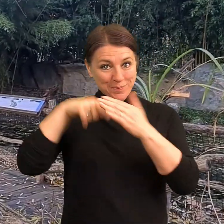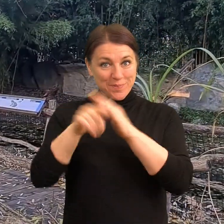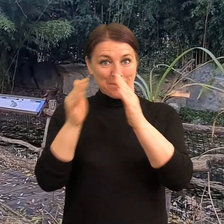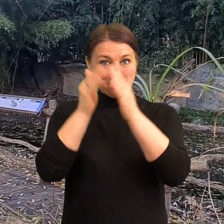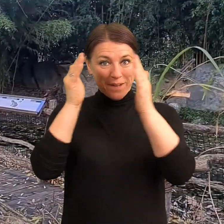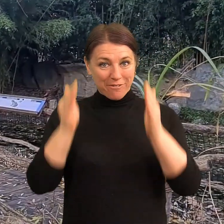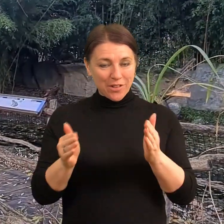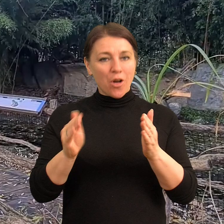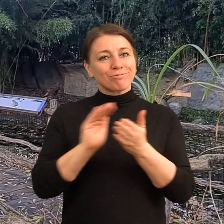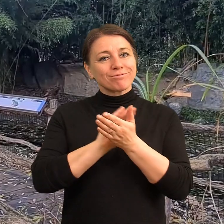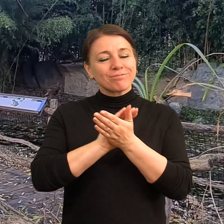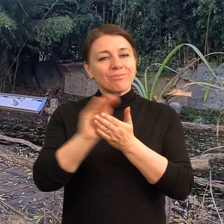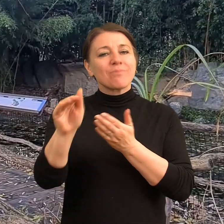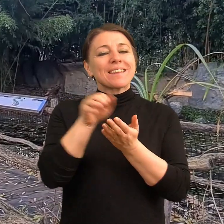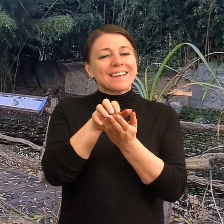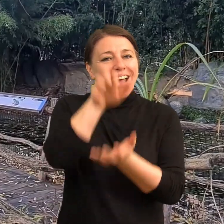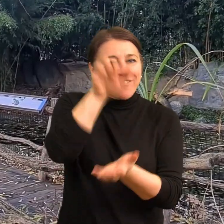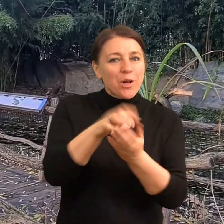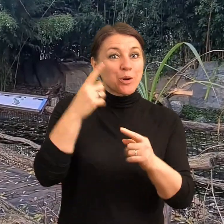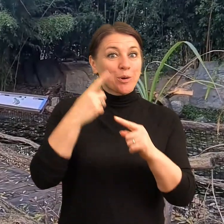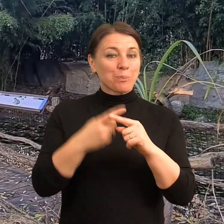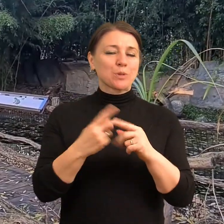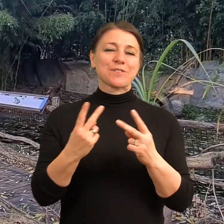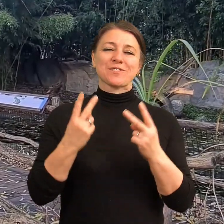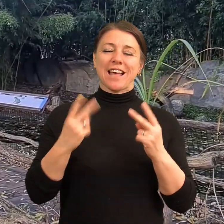který je věnovaný gaviálům a vzácným vodním želvám.